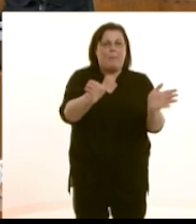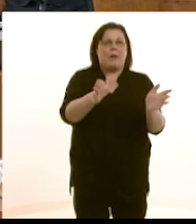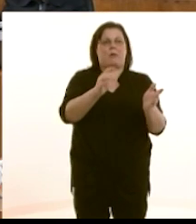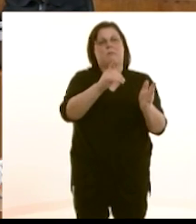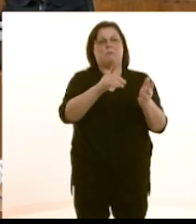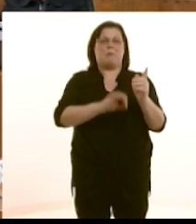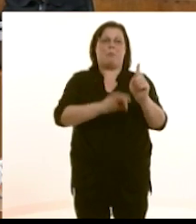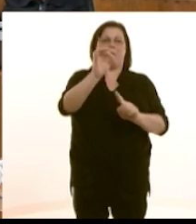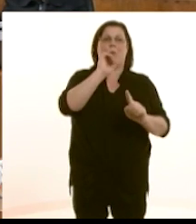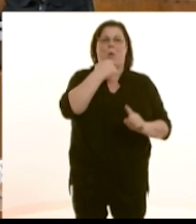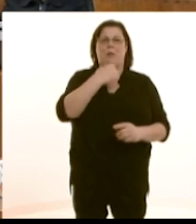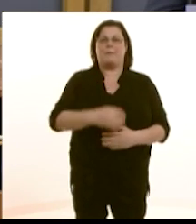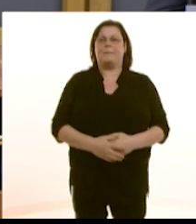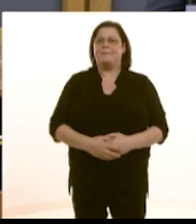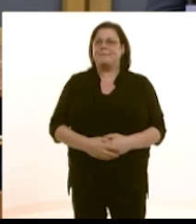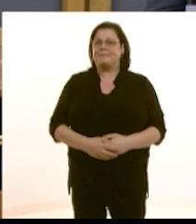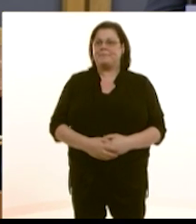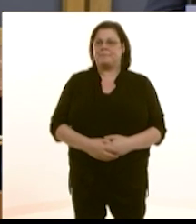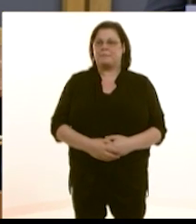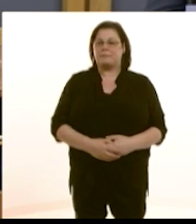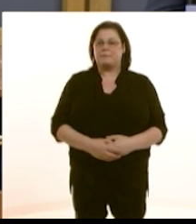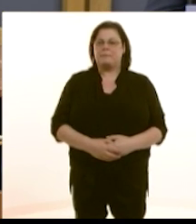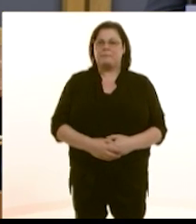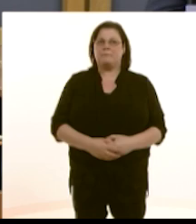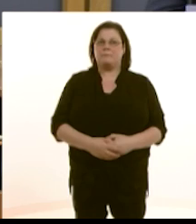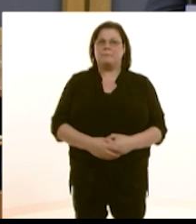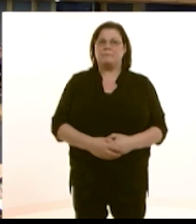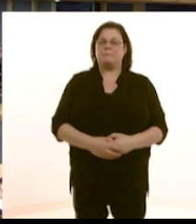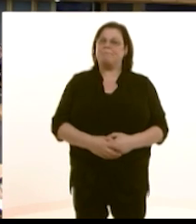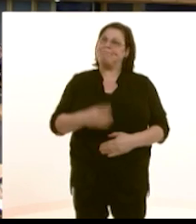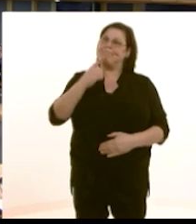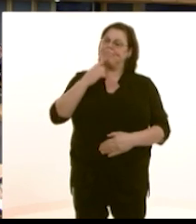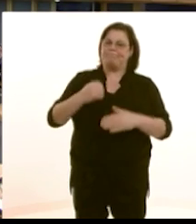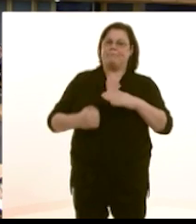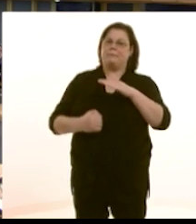Elin Jones: Brif Weinidog, bedair gwaith yn y Cynulliad yma maeích Llywodraeth chi aír